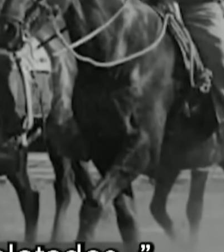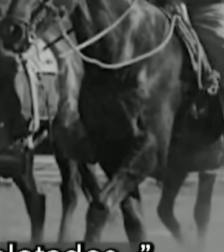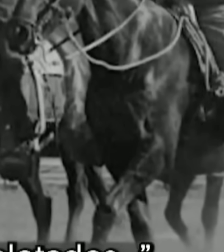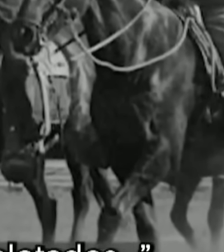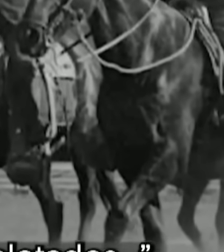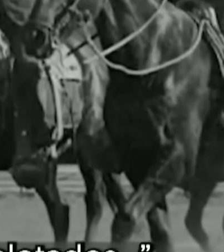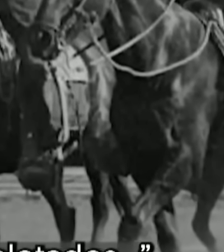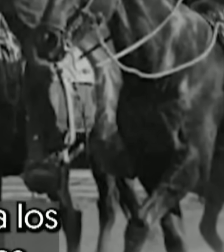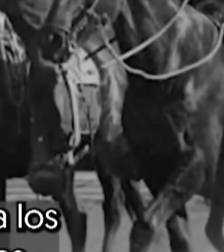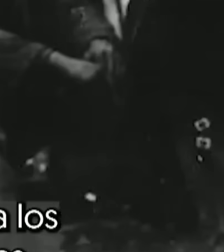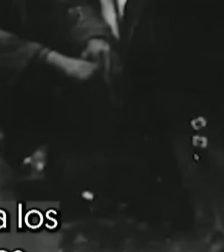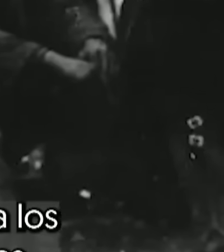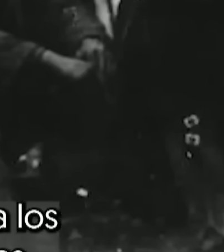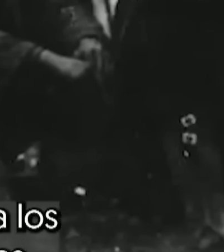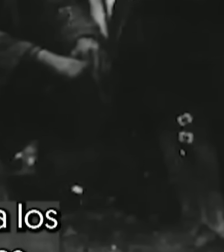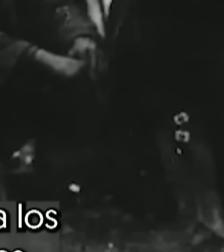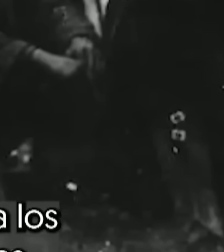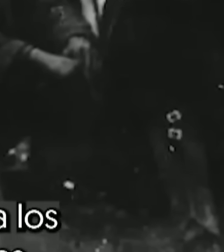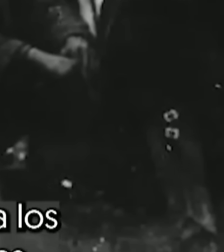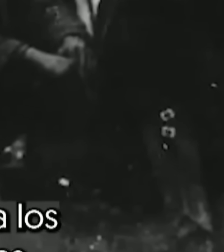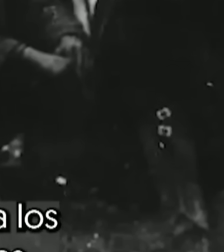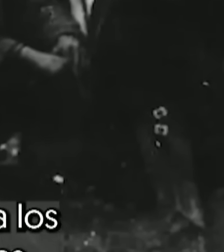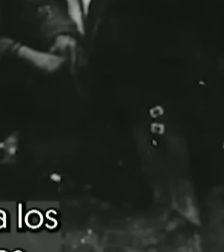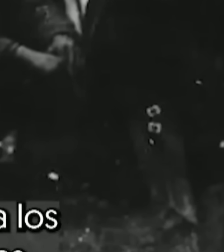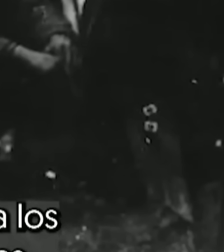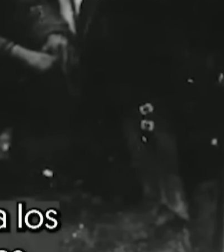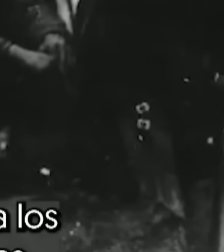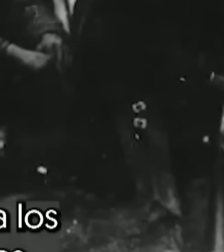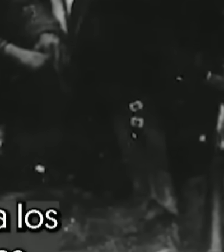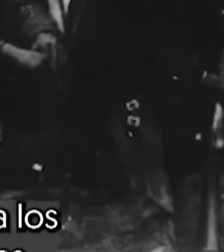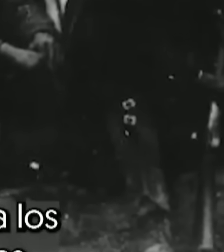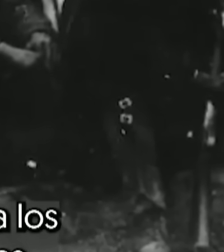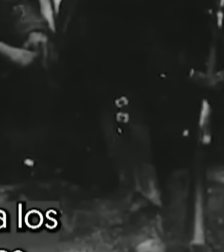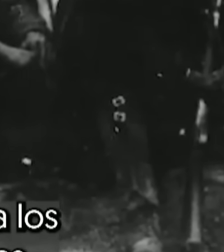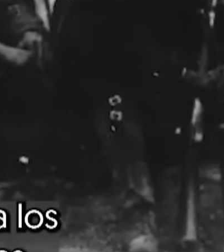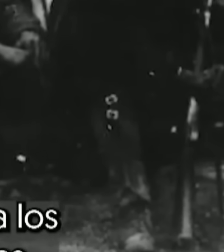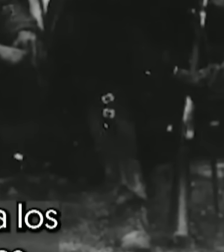explotados el coraje y el rencor que tenía Villa contra los asendados y las autoridades